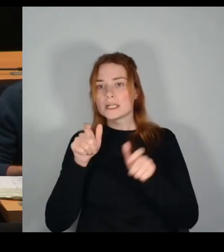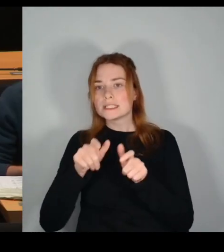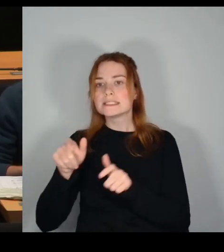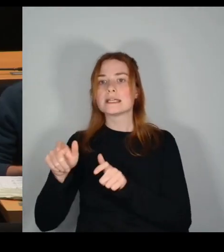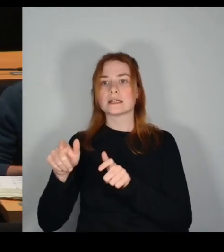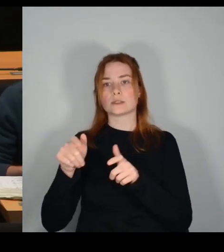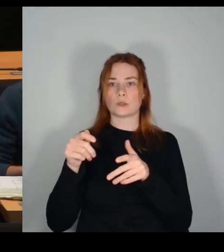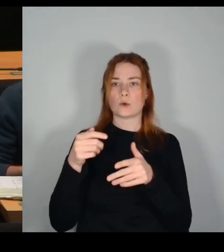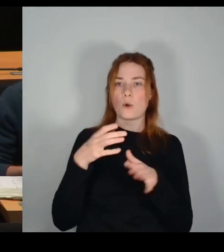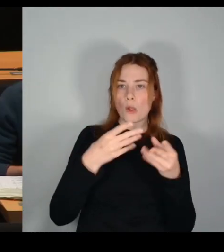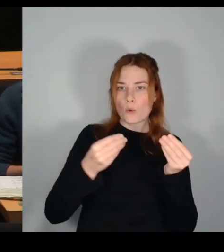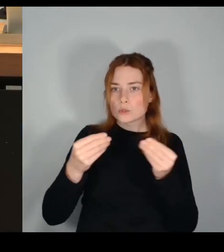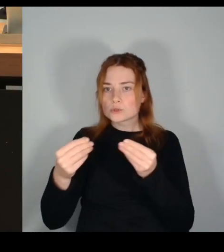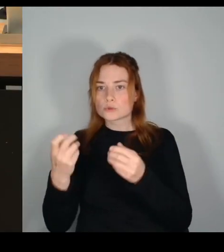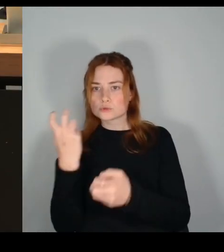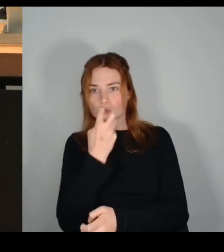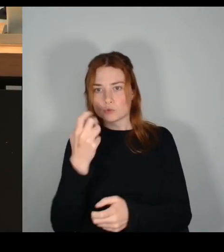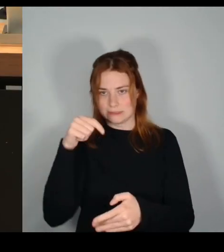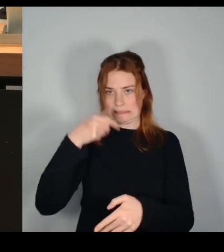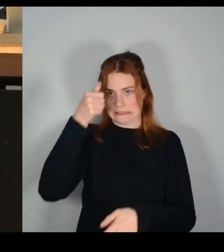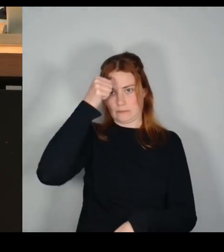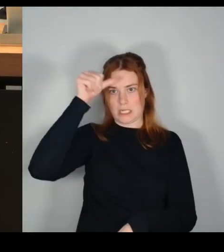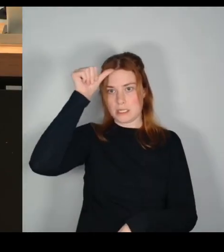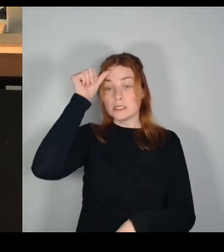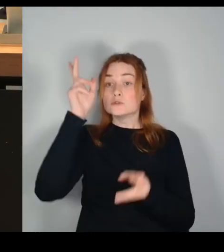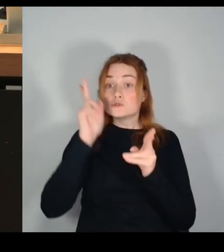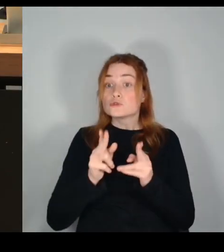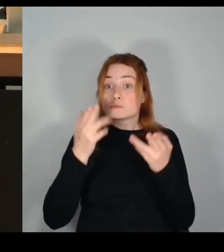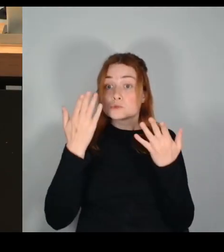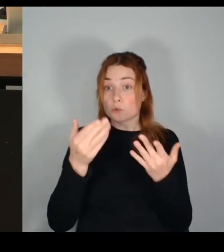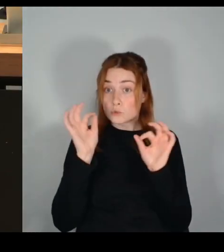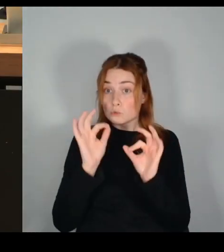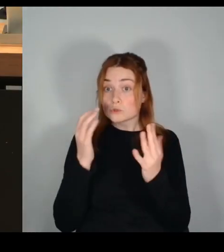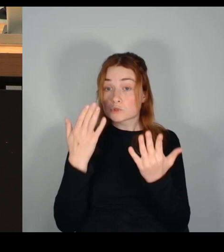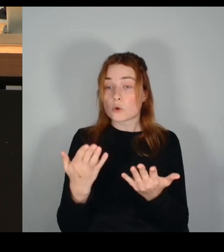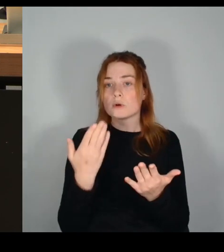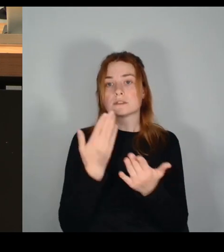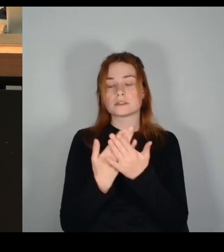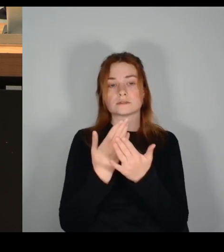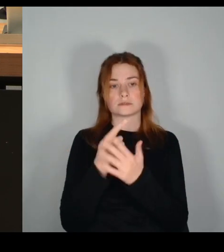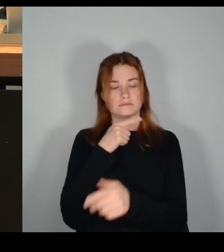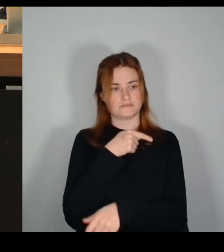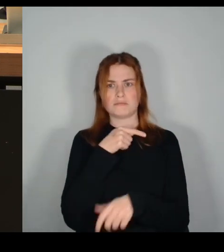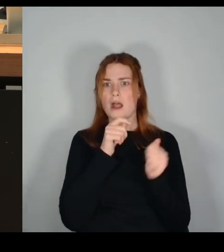so und somit ist der vorliegende Antrag der Linkspartei ohne Relevanz. Vielen Dank für Ihre Aufmerksamkeit.